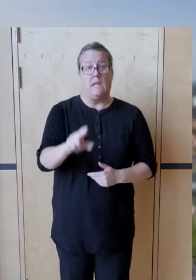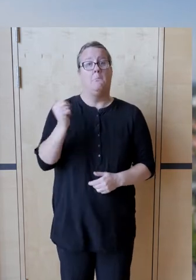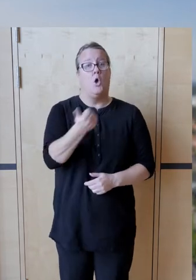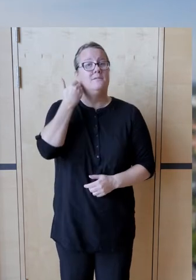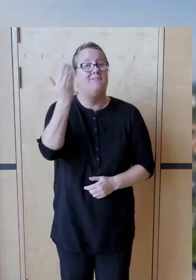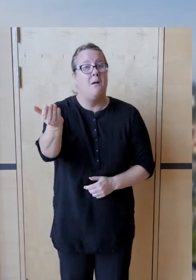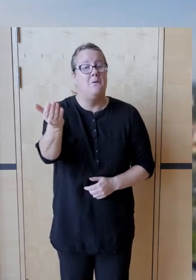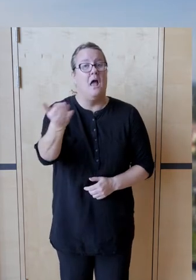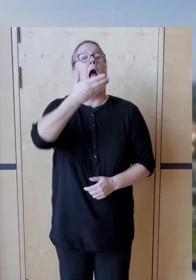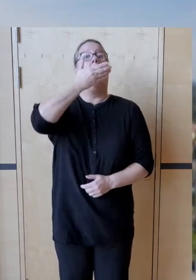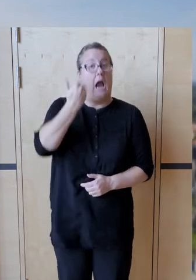Kan behövas i framtiden